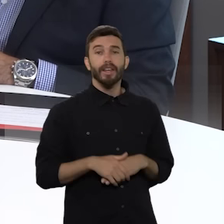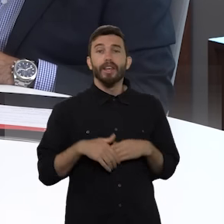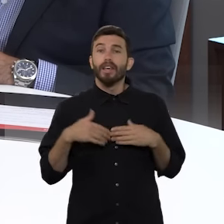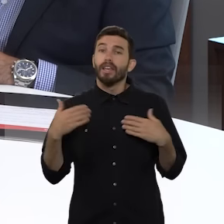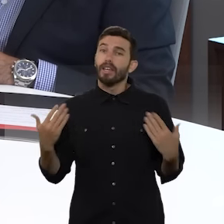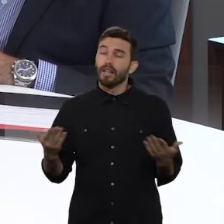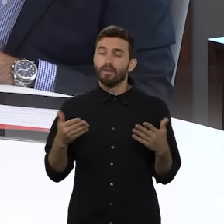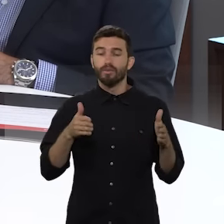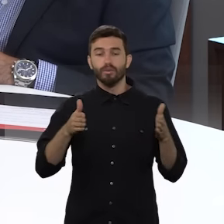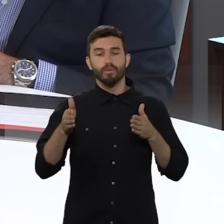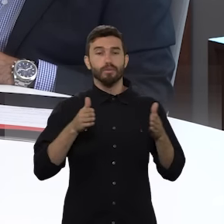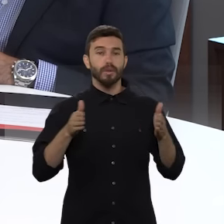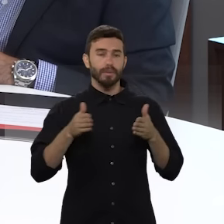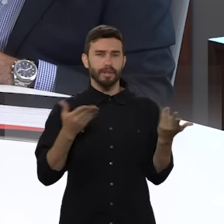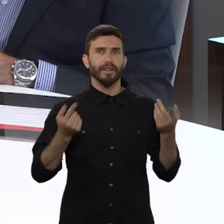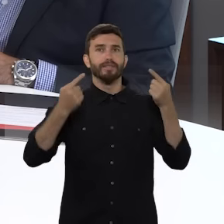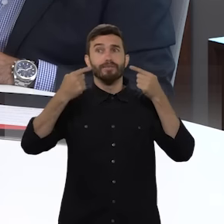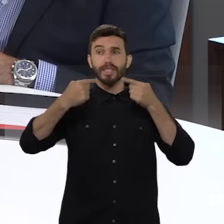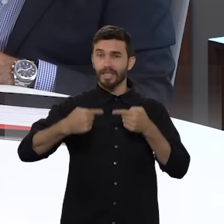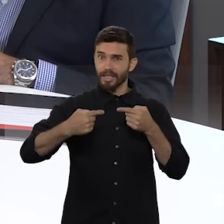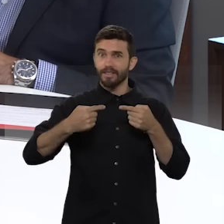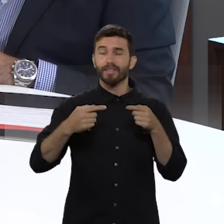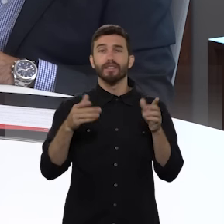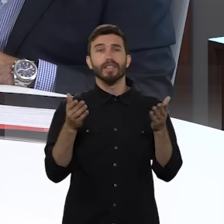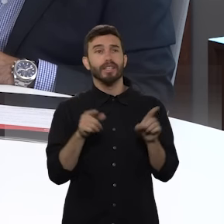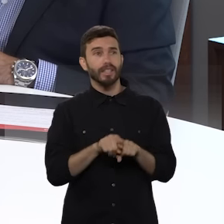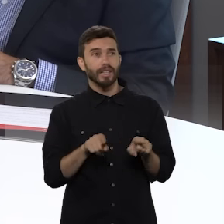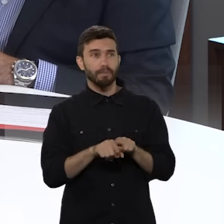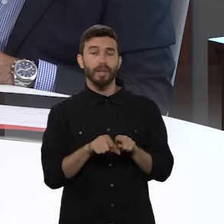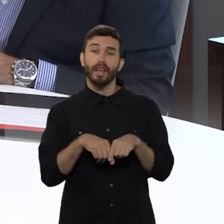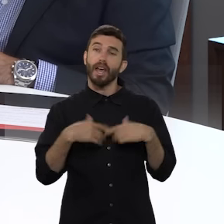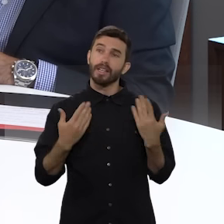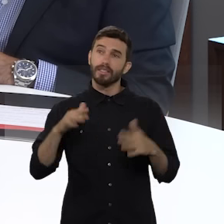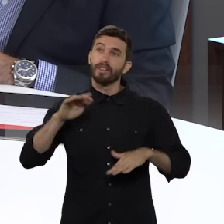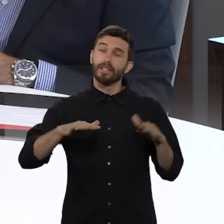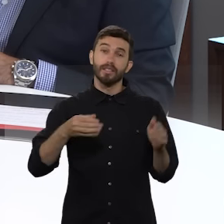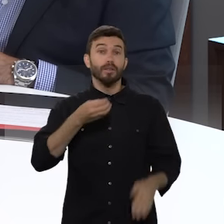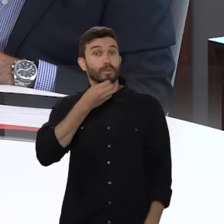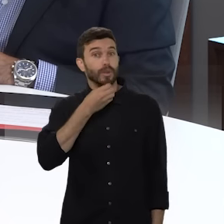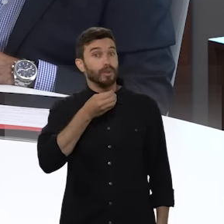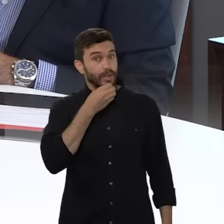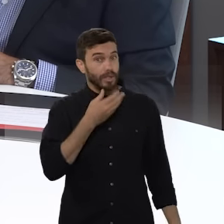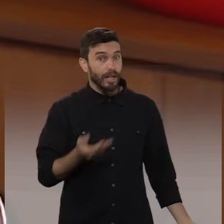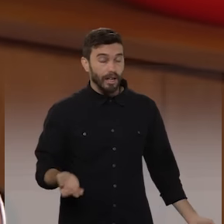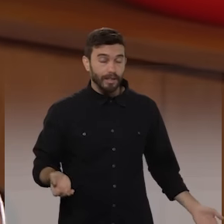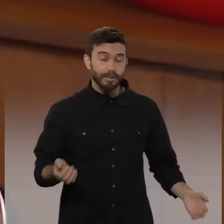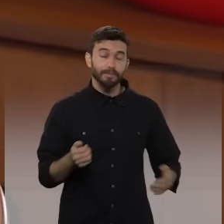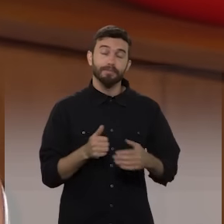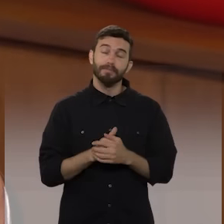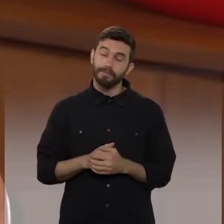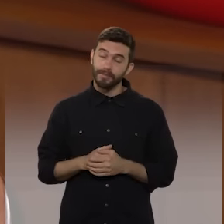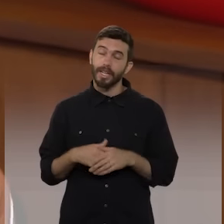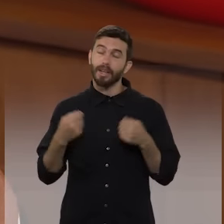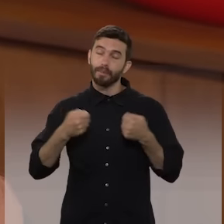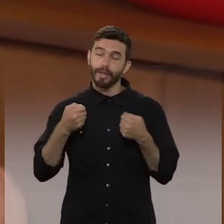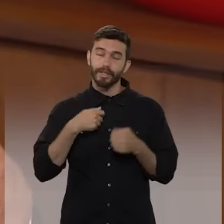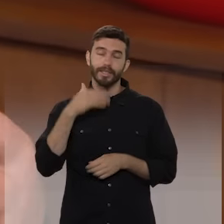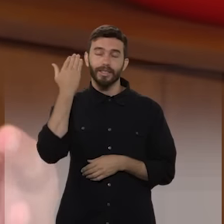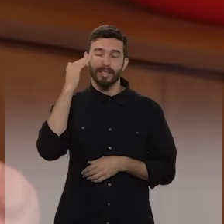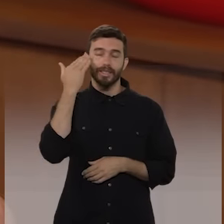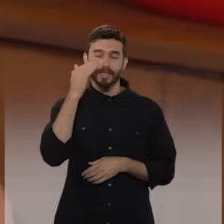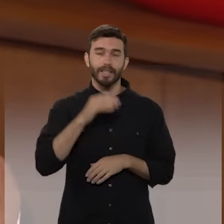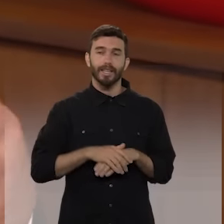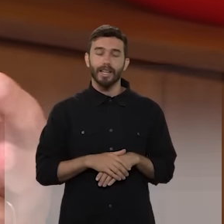isso é um desafio, em algum momento é uma oportunidade. É preciso entender exatamente